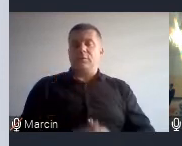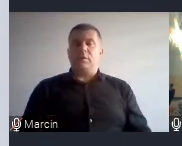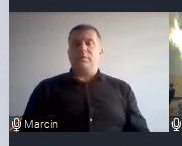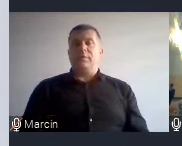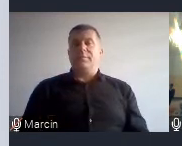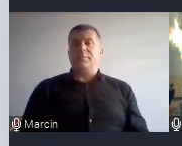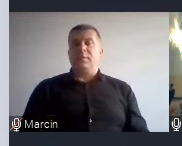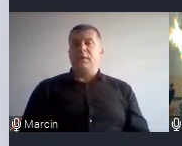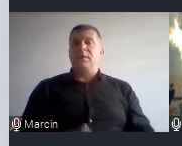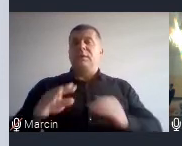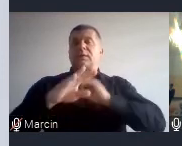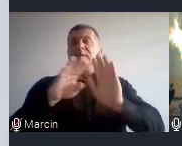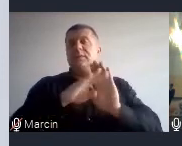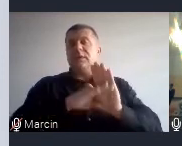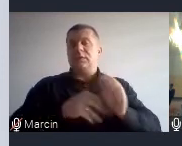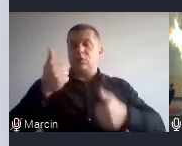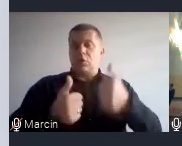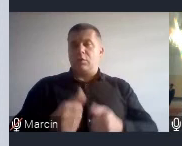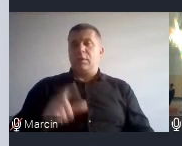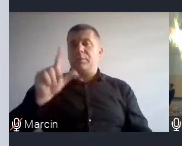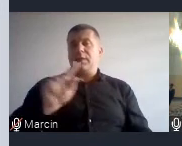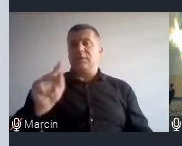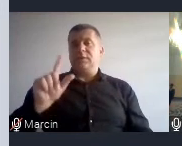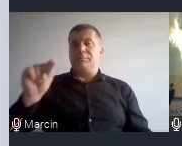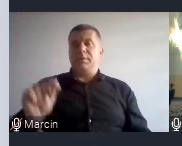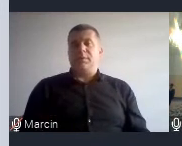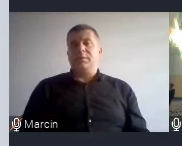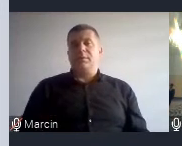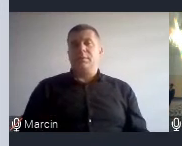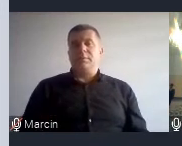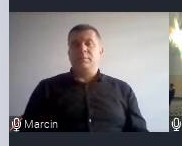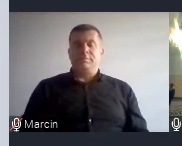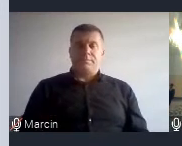W przypadku zasady konkurencyjności i PZP.